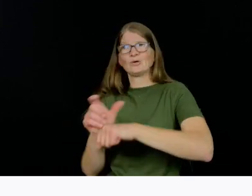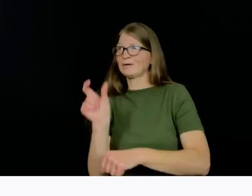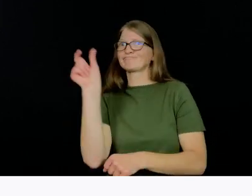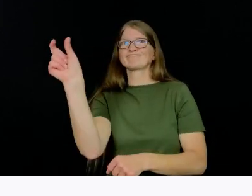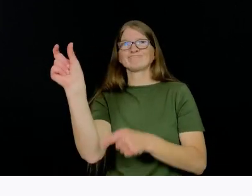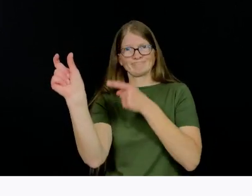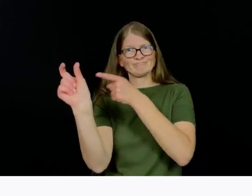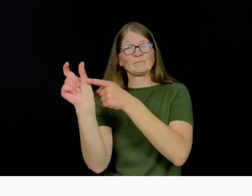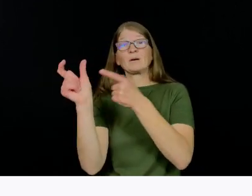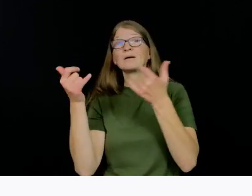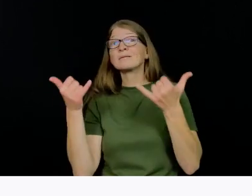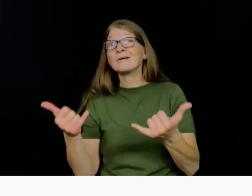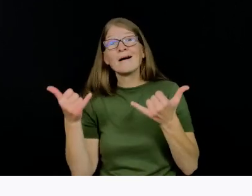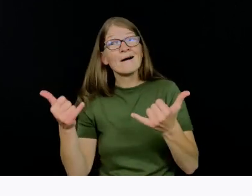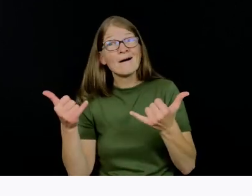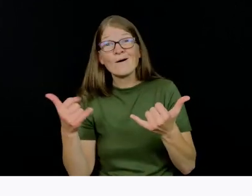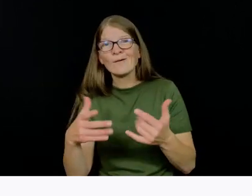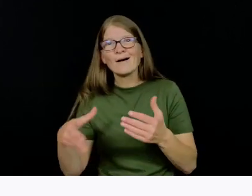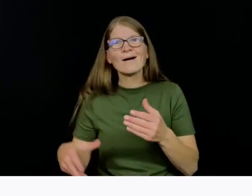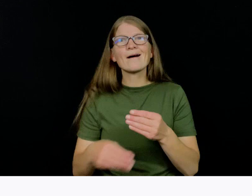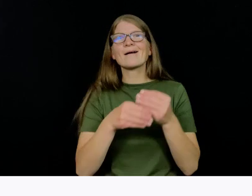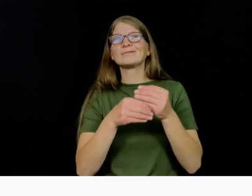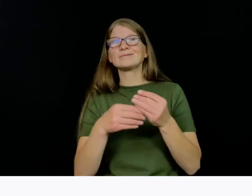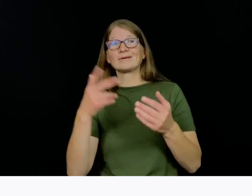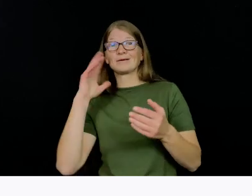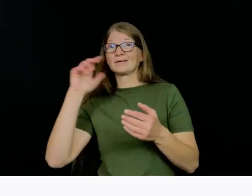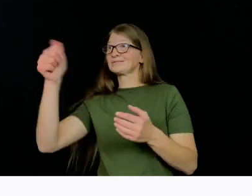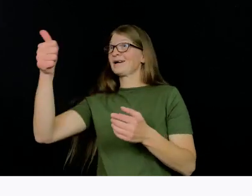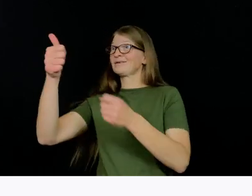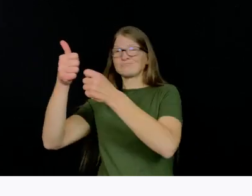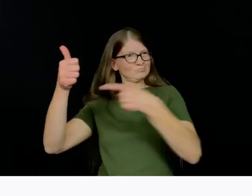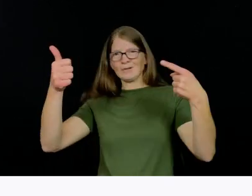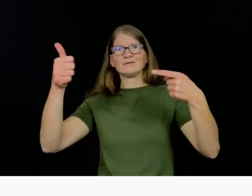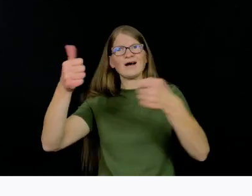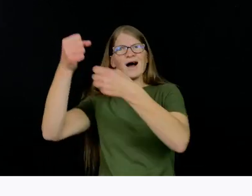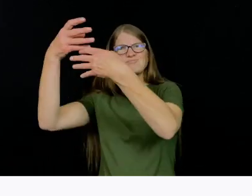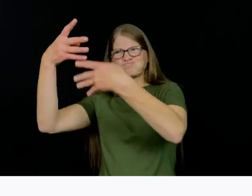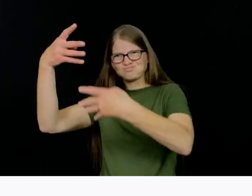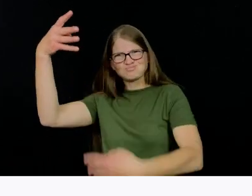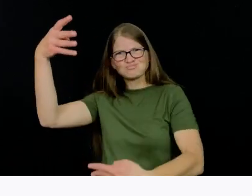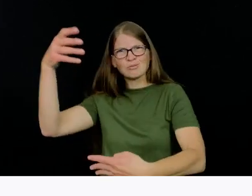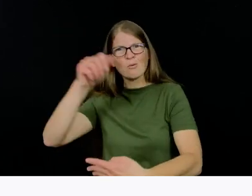اليوم، يسرني إخباركم أن BERT الآن يُستخدمٌ تقريباً في كل عملية بحث باللغة الإنجليزية